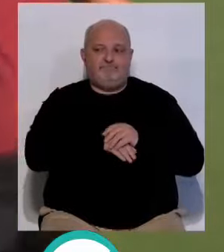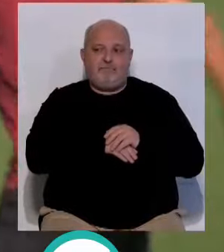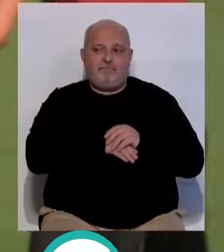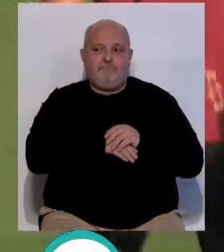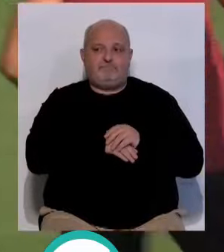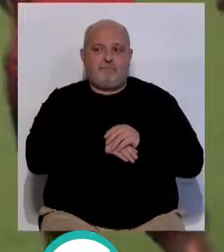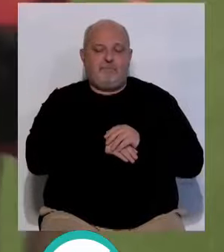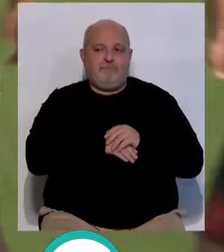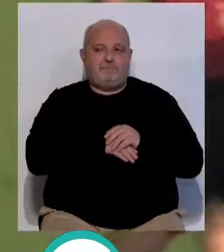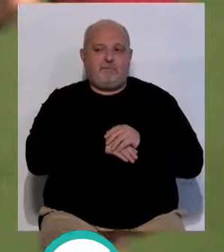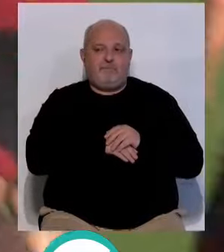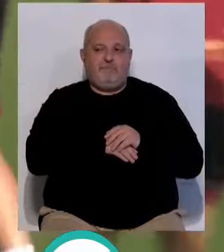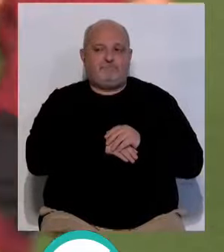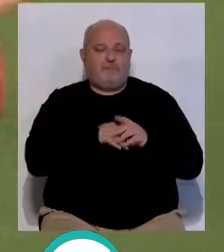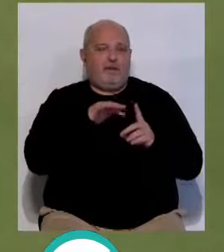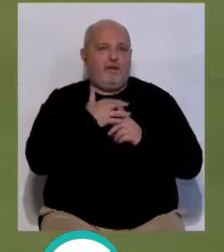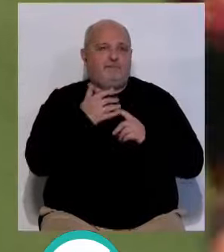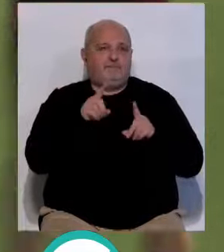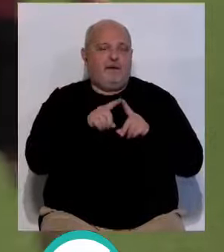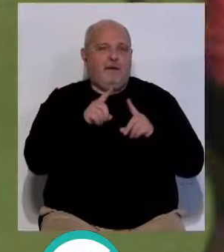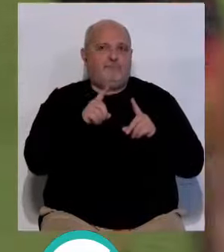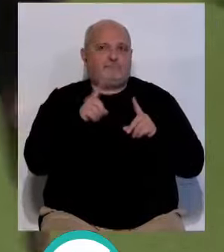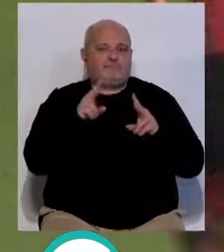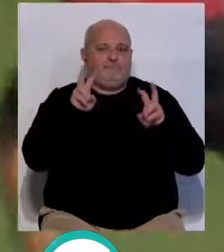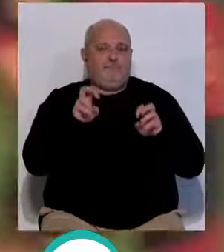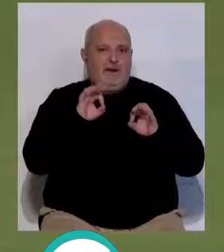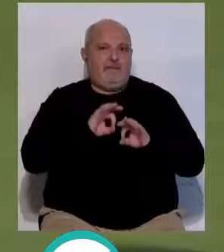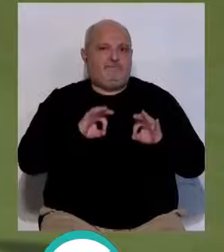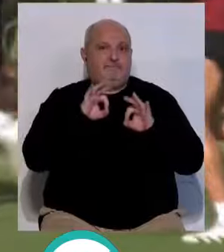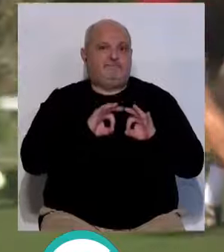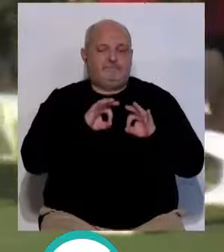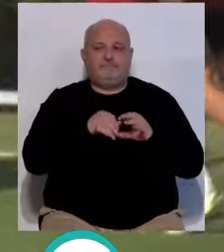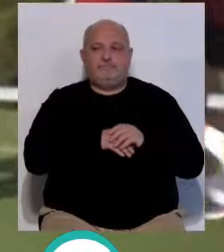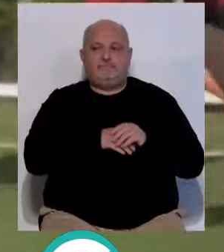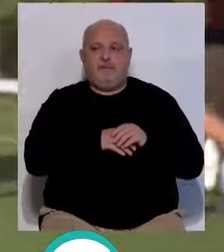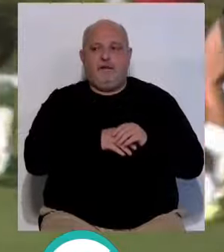creo que esté en una situación de de exigir nada porque cuando lo poquito que se le ha